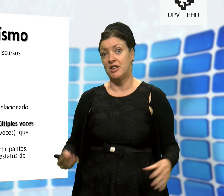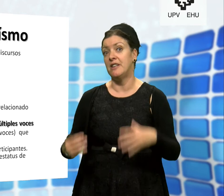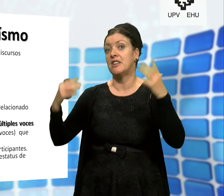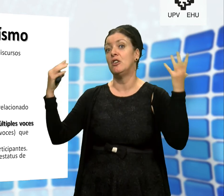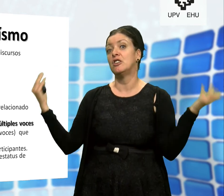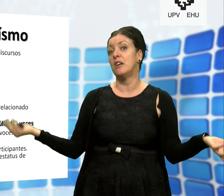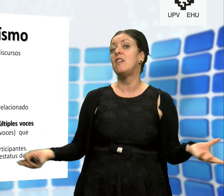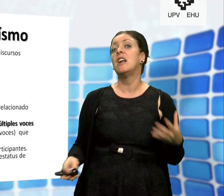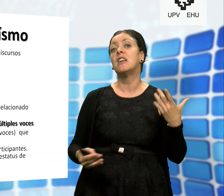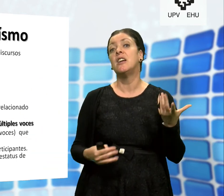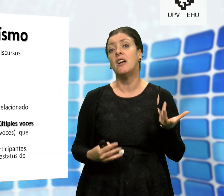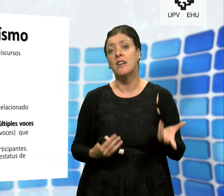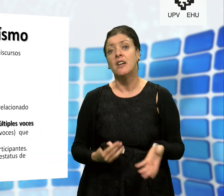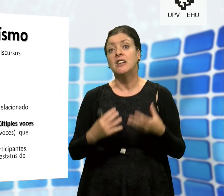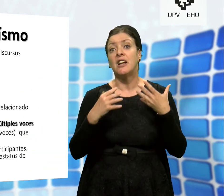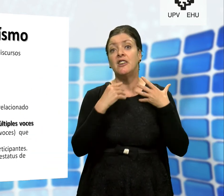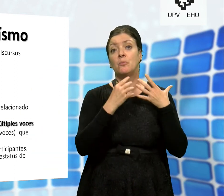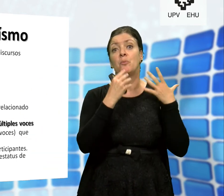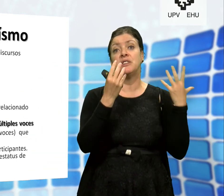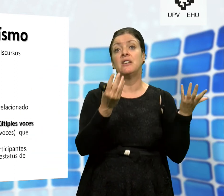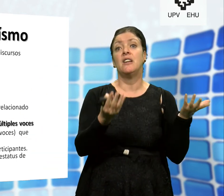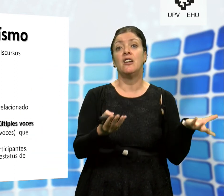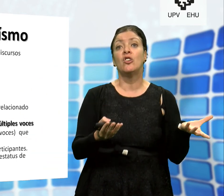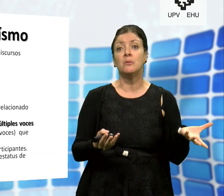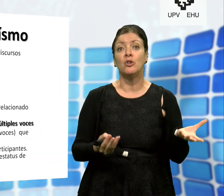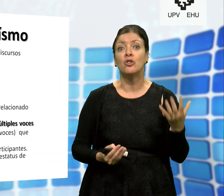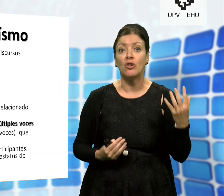se ha descrito el self y la alteridad, se han hecho propuestas del dialogismo en todos